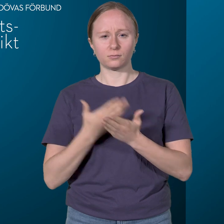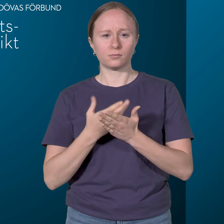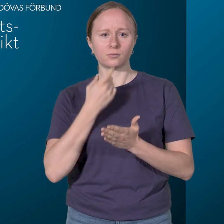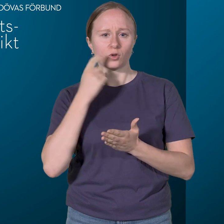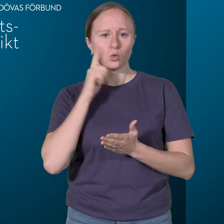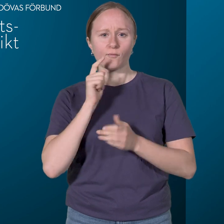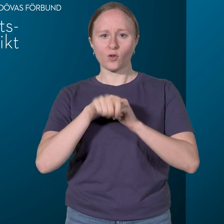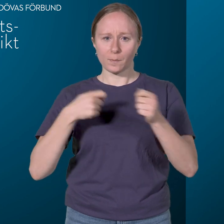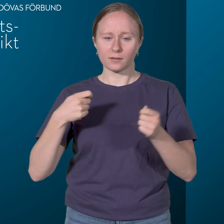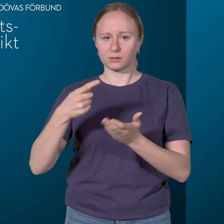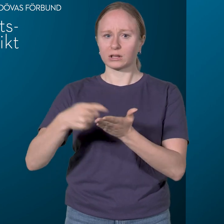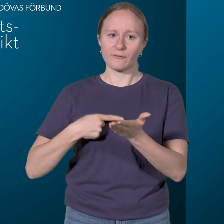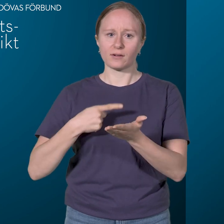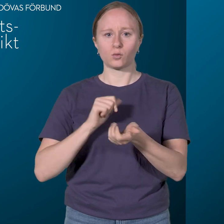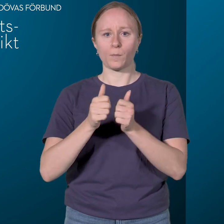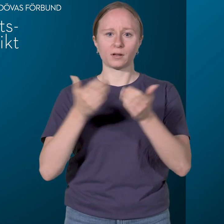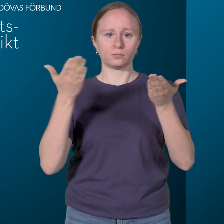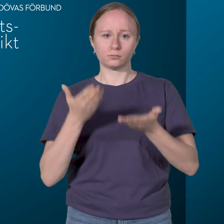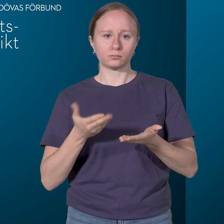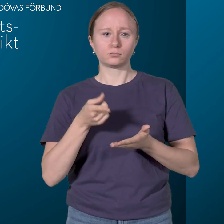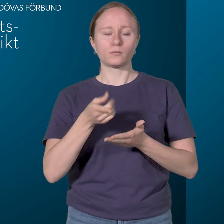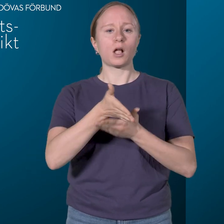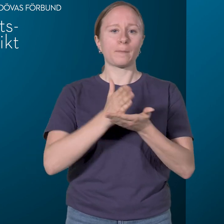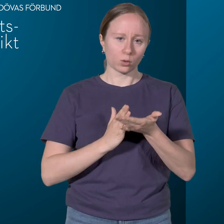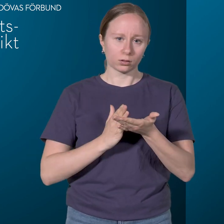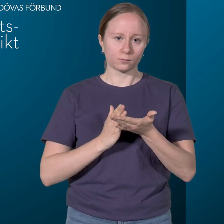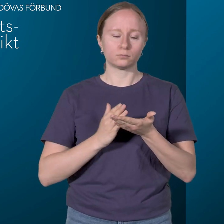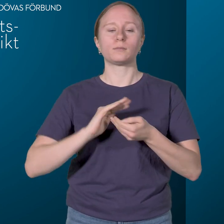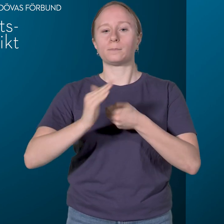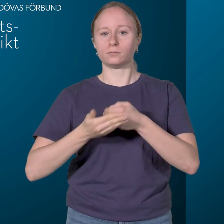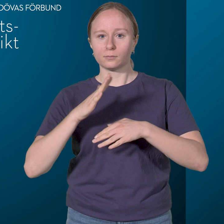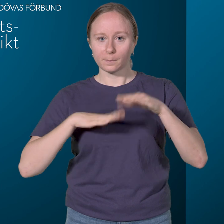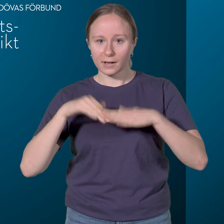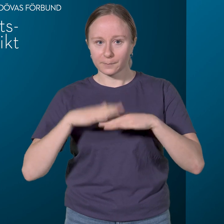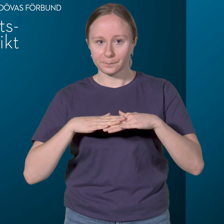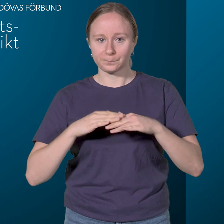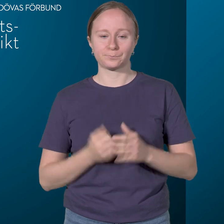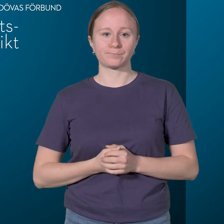och därför kräver Finlands Dövas Förbund att upphandlingsförfarandet - ska avbrytas och beredas på nytt.